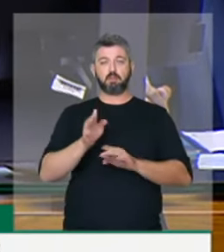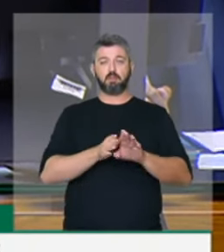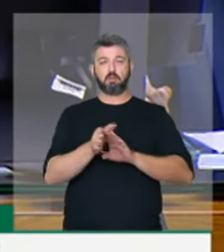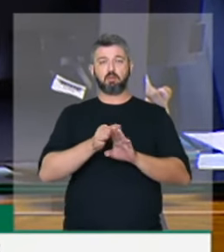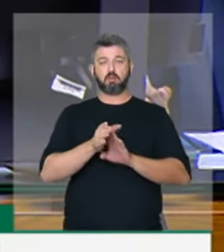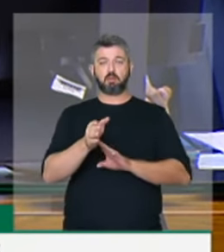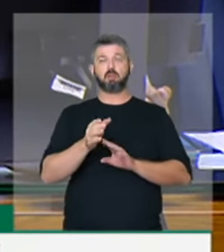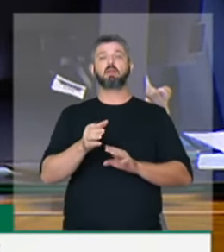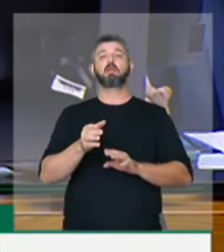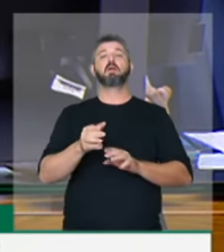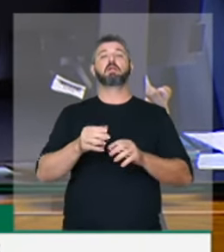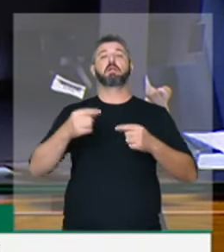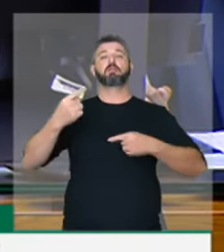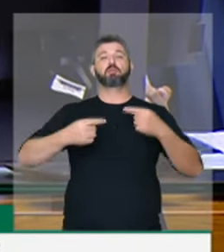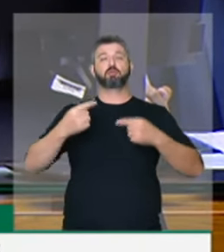DESTAQUE DO ARTIGO TERCEIRO, AUTOR DO DESTAQUE, DEPUTADO